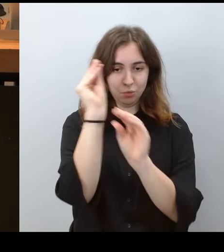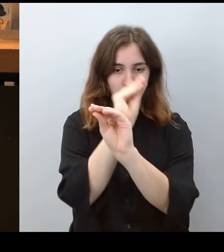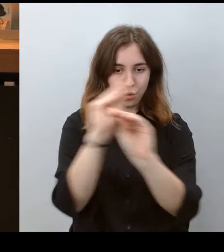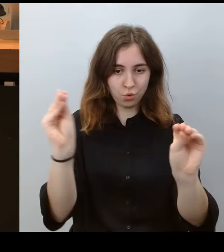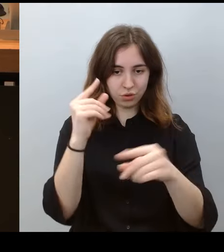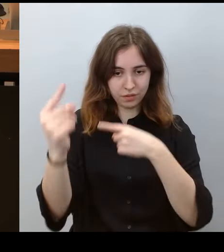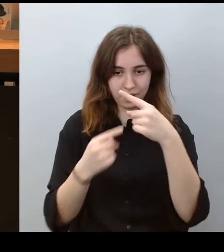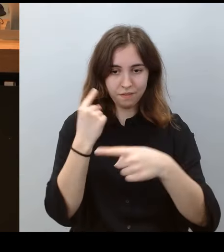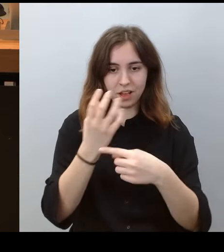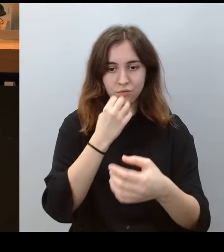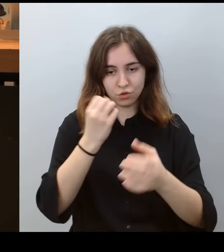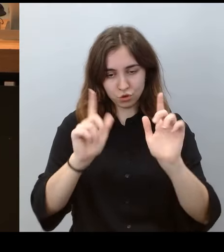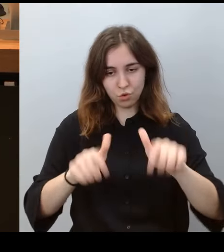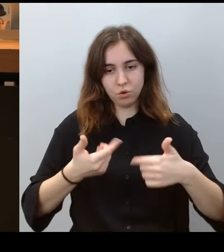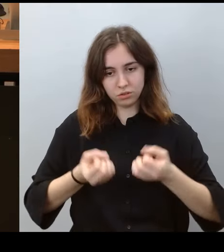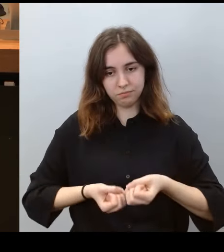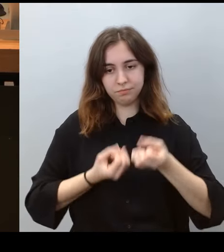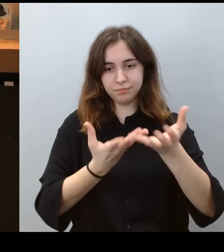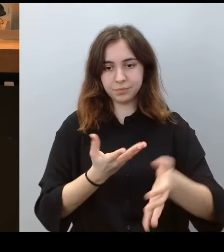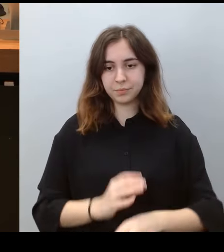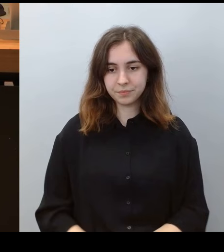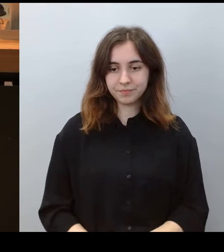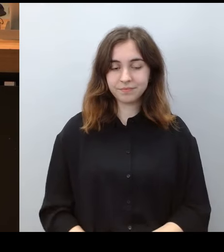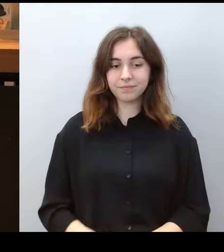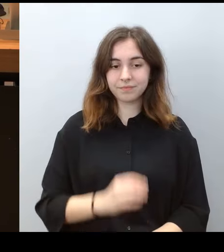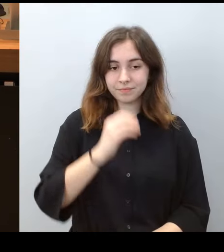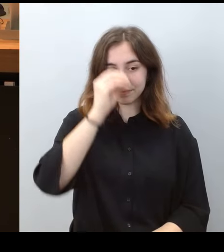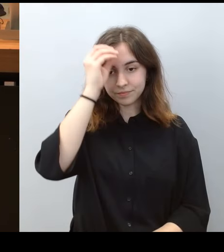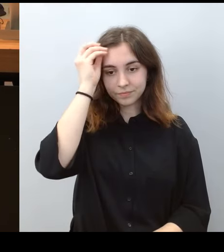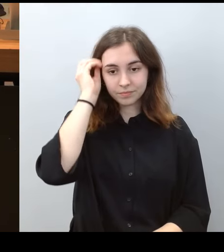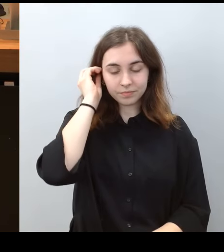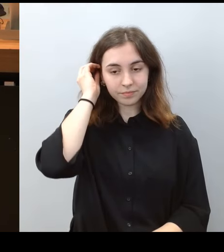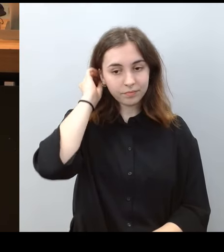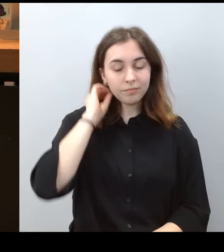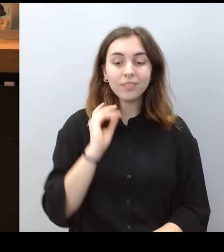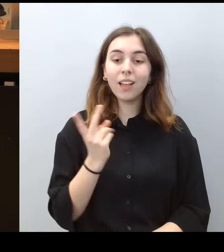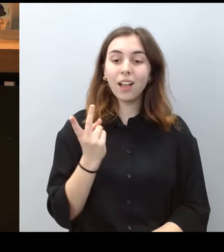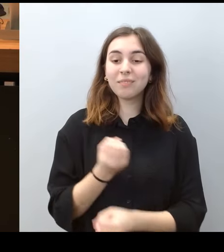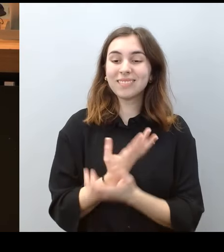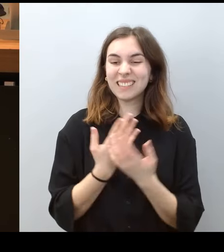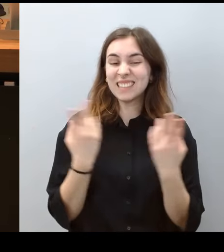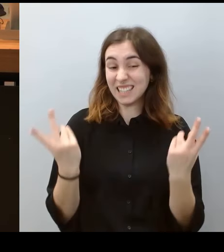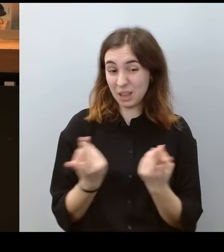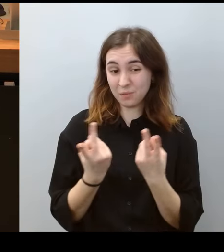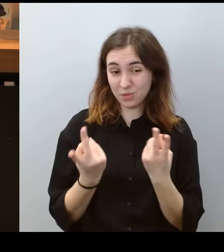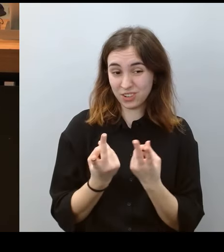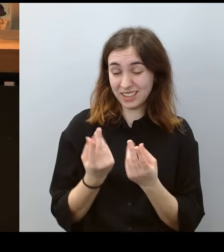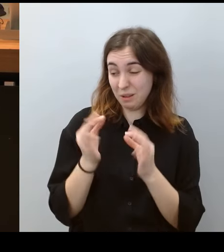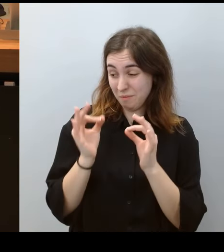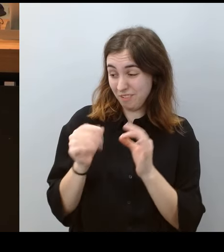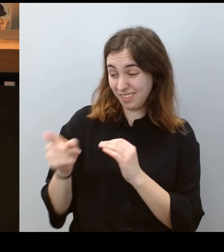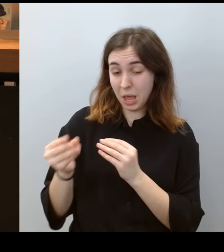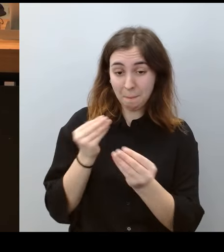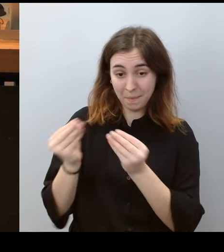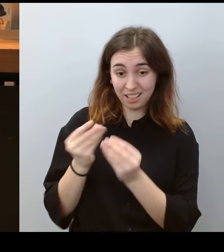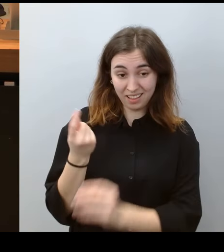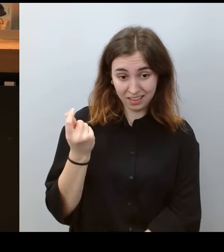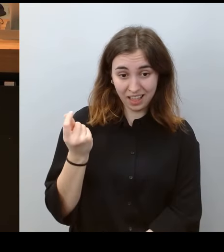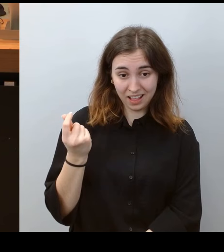Aber selbstverständlich muss bei mit Landesmitteln unterstützten Einrichtungen die Not obdachloser Menschen mit